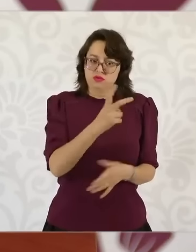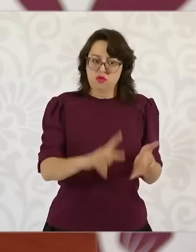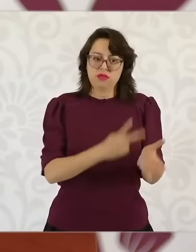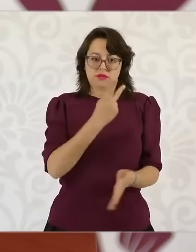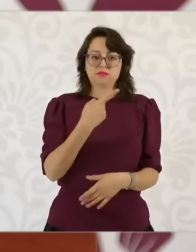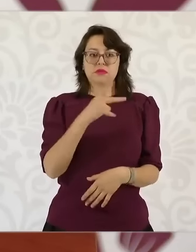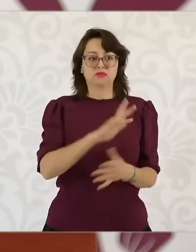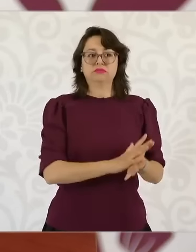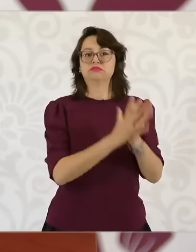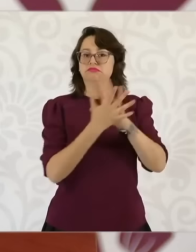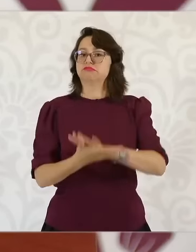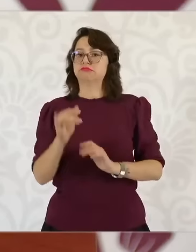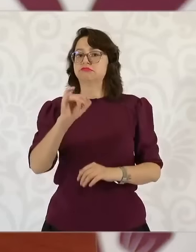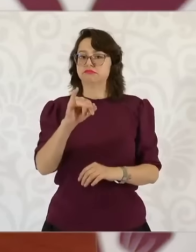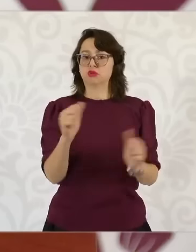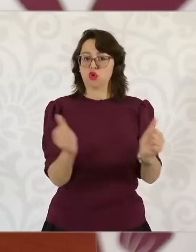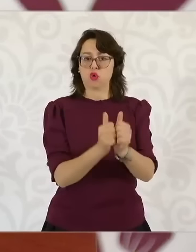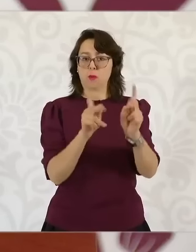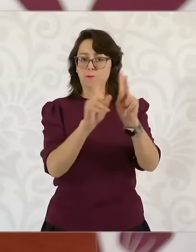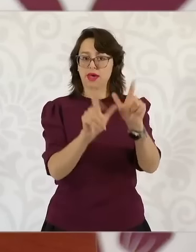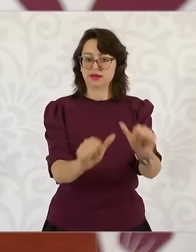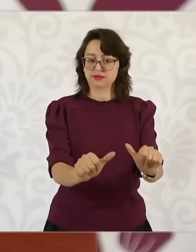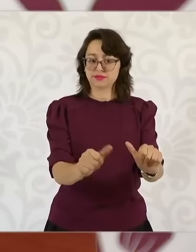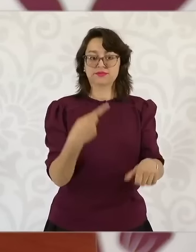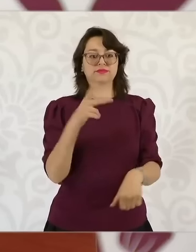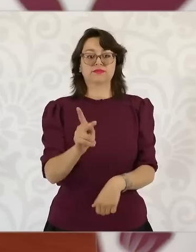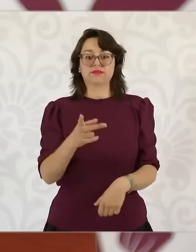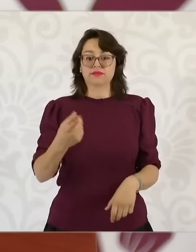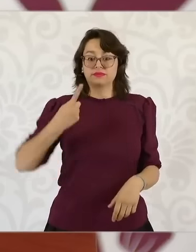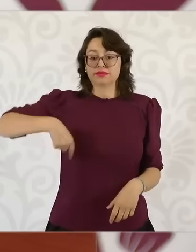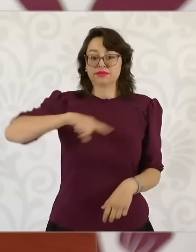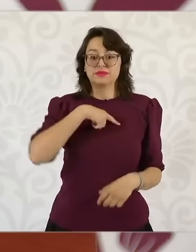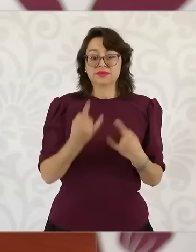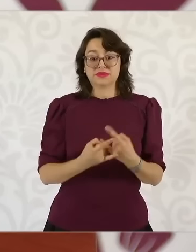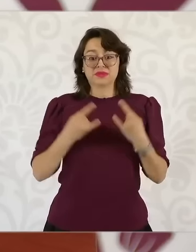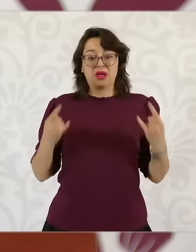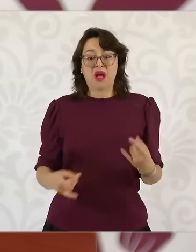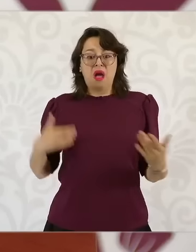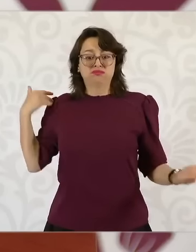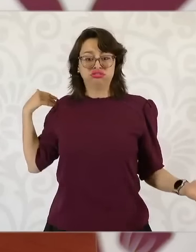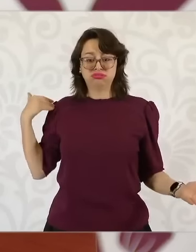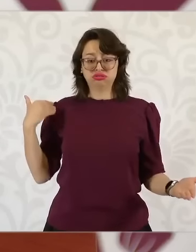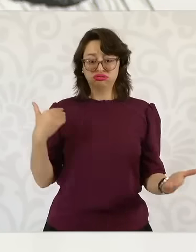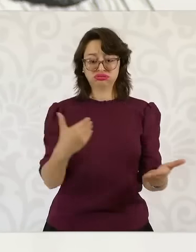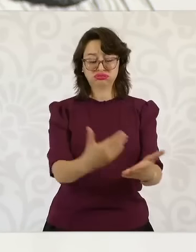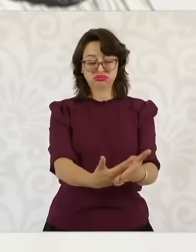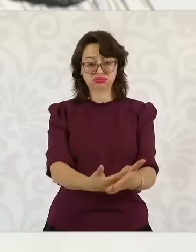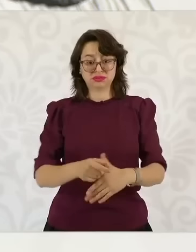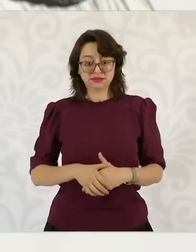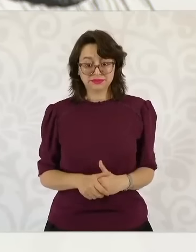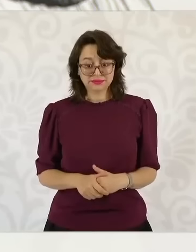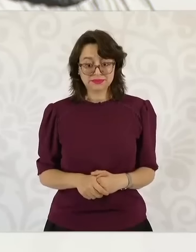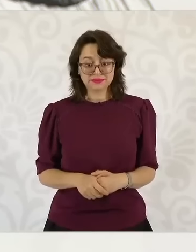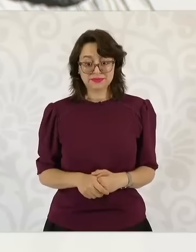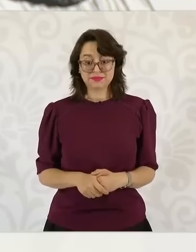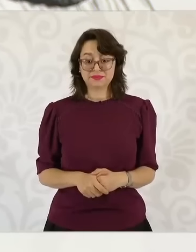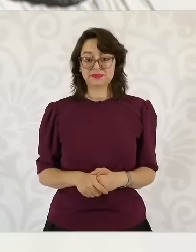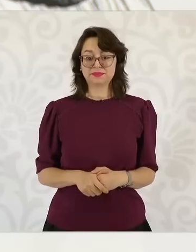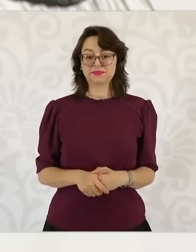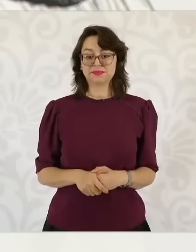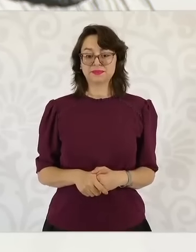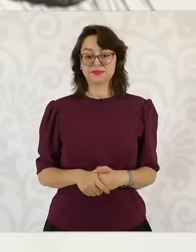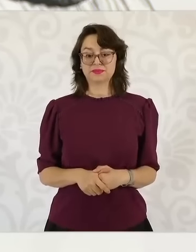pero méxico tiene una historia ancestral ahora que estuvimos en en los sitios arqueológicos